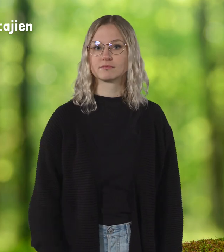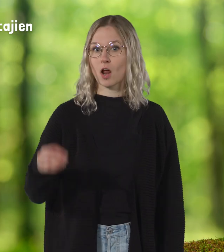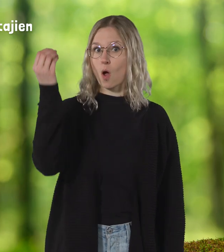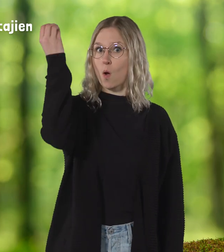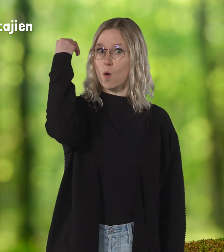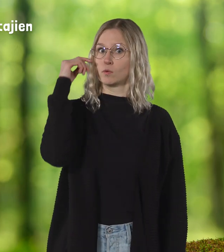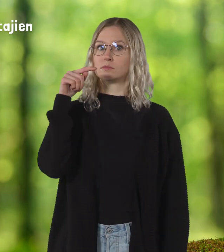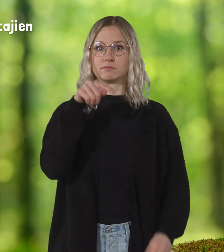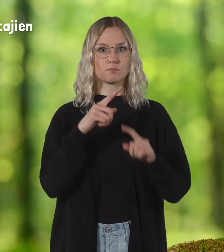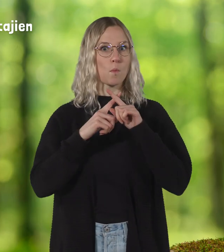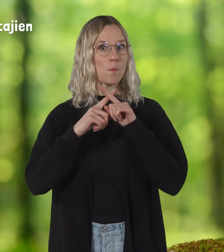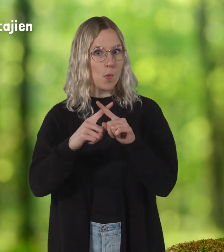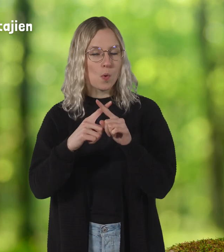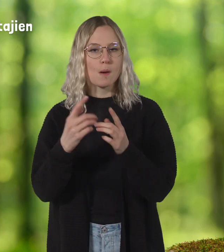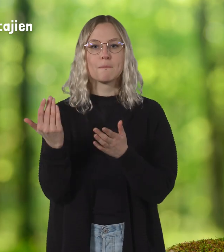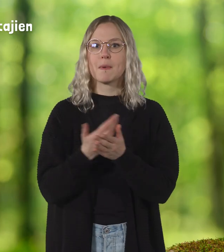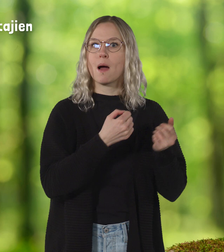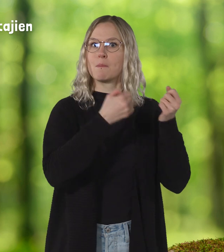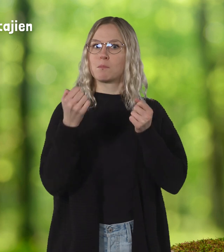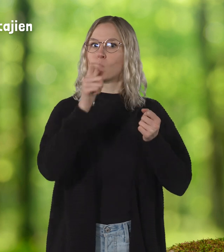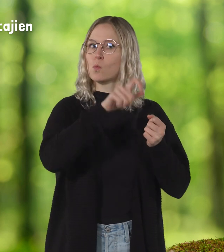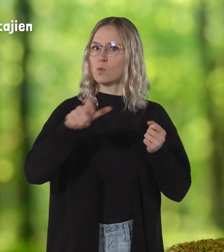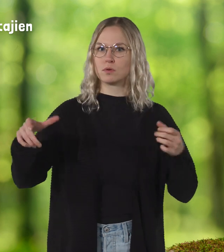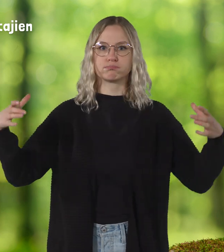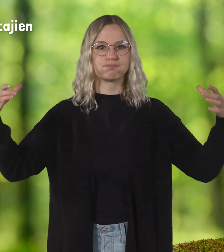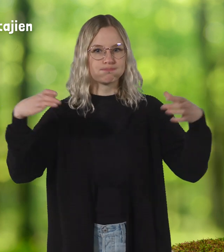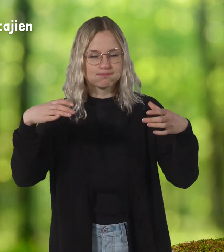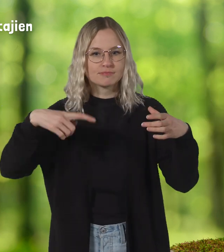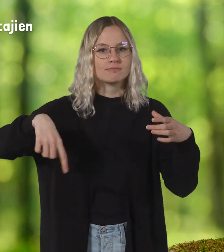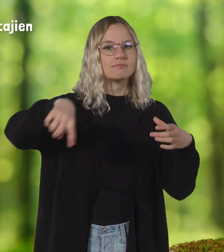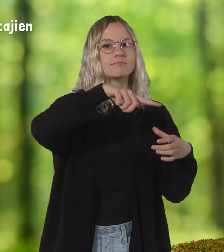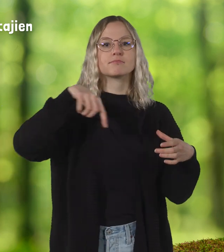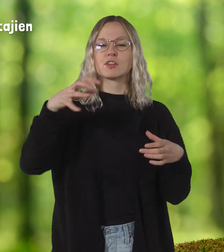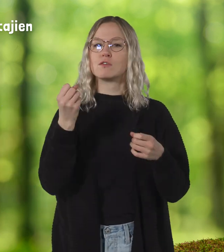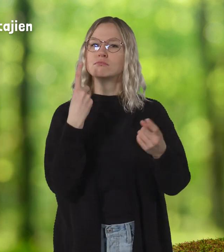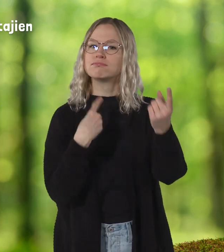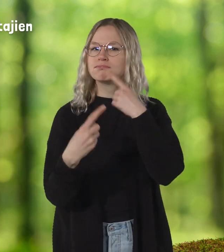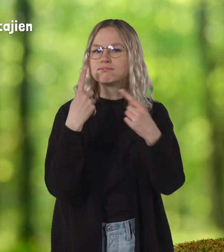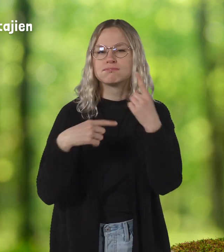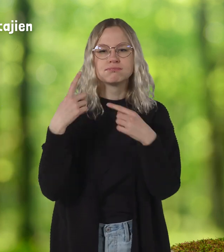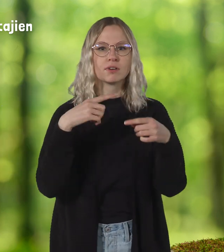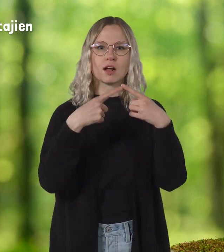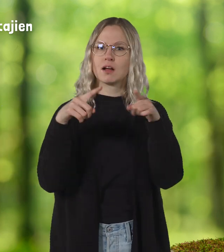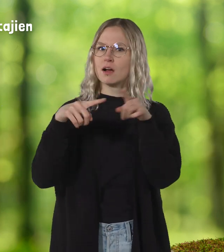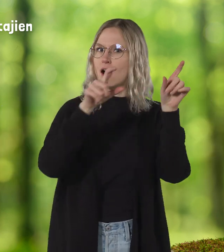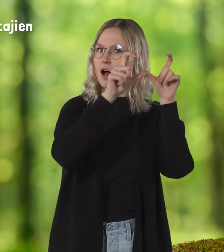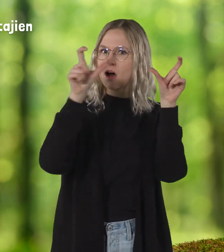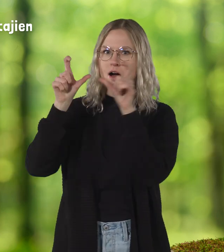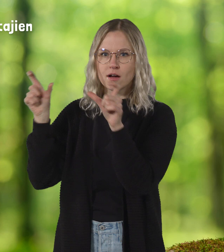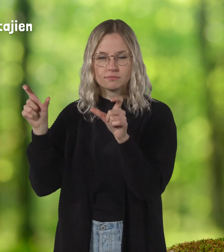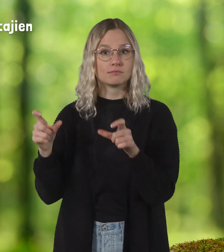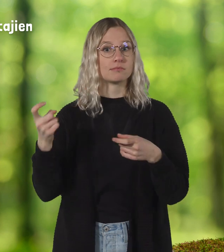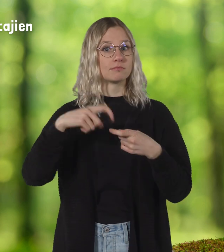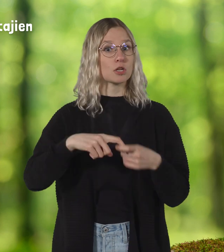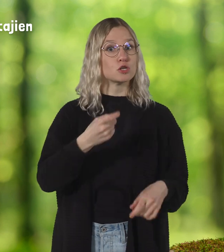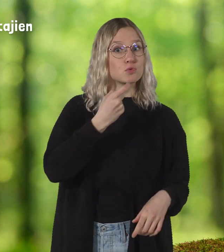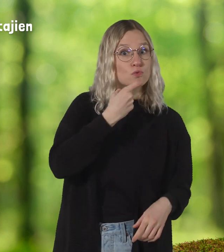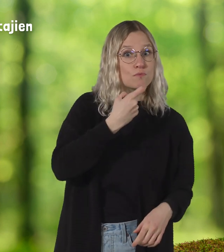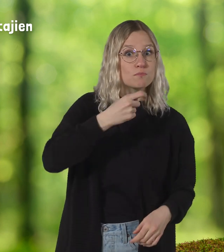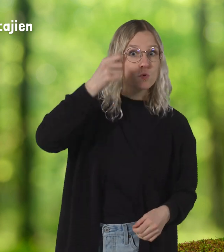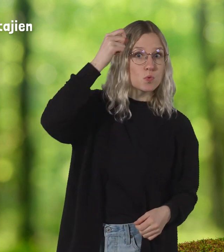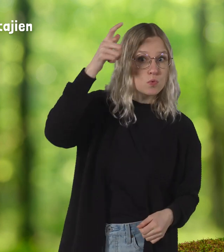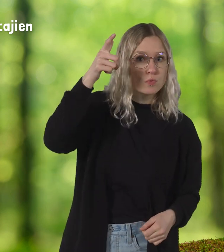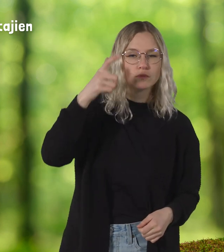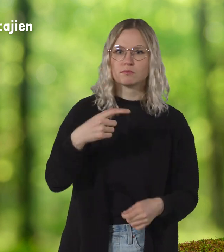Vertaisryhmässä voit keskustella suomalaisesta kulttuurista, -